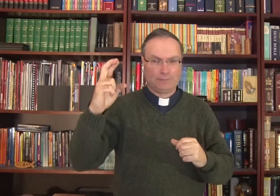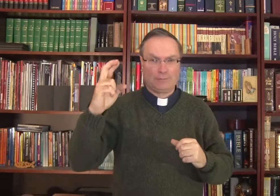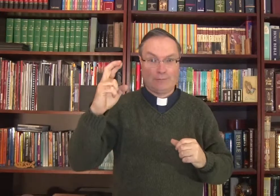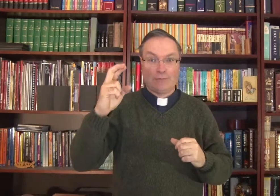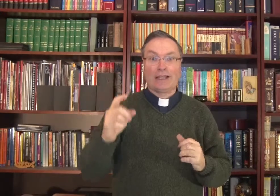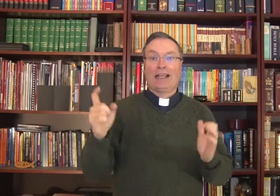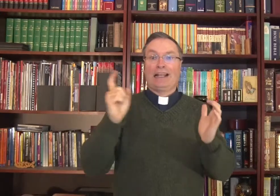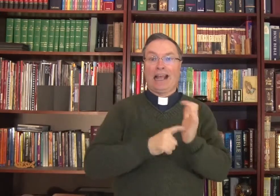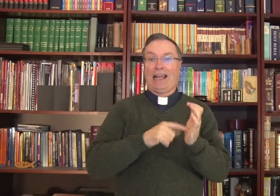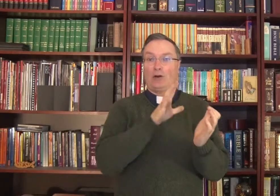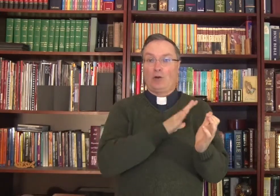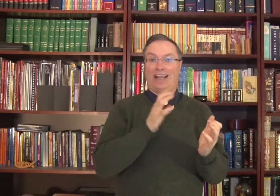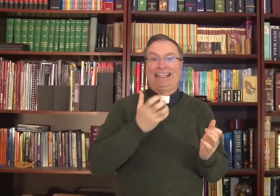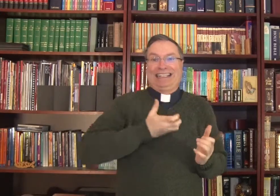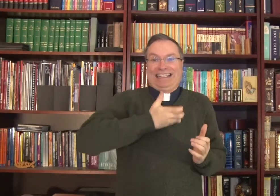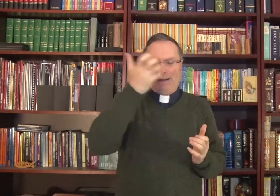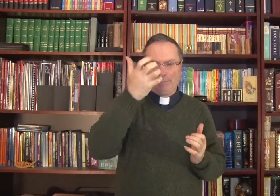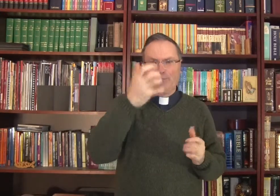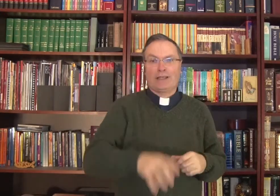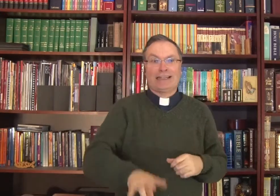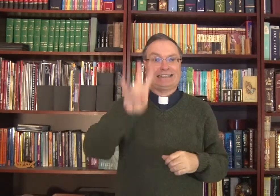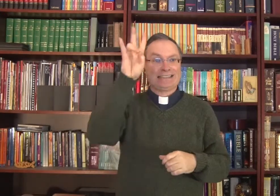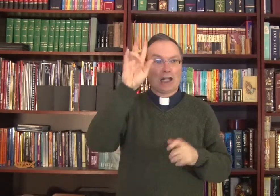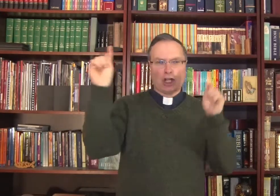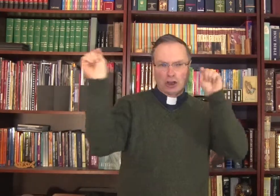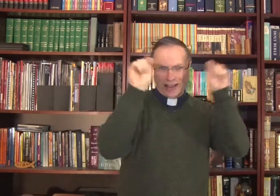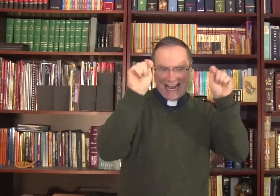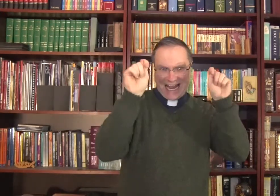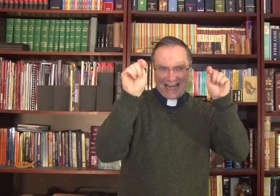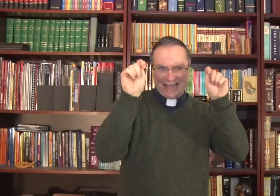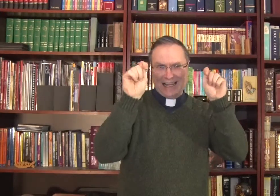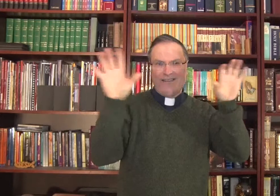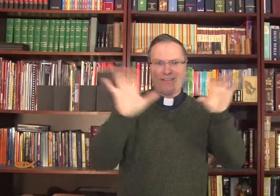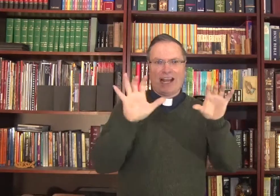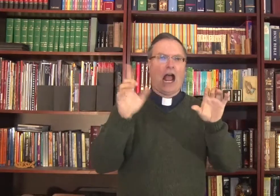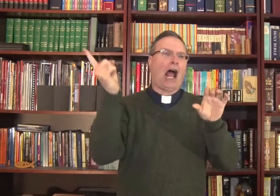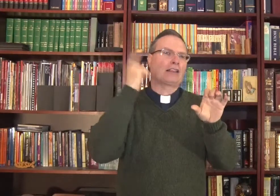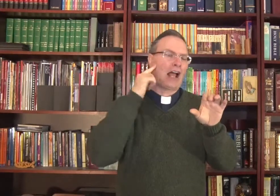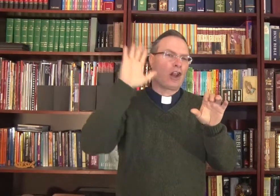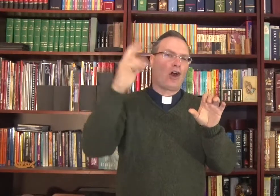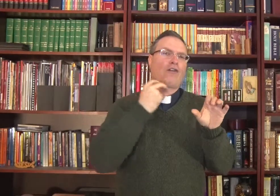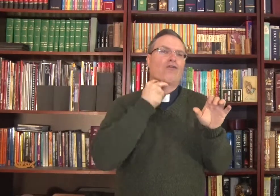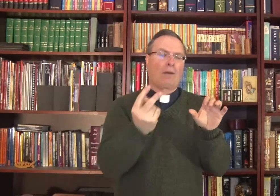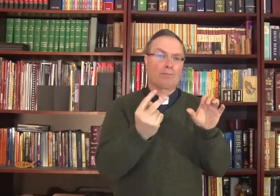Quand il eut crié, les sept tonnerres firent entendre leur voix.